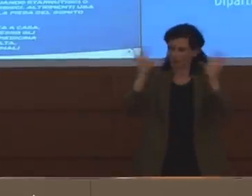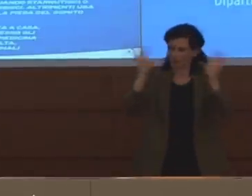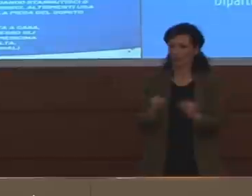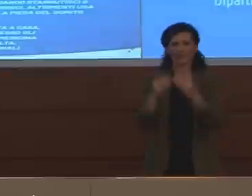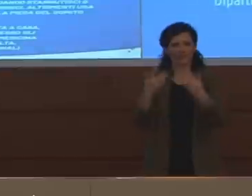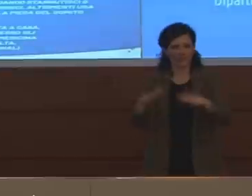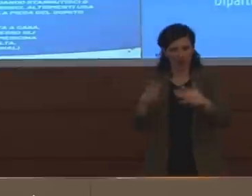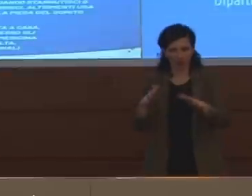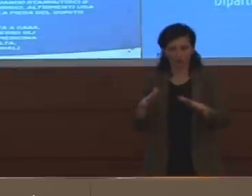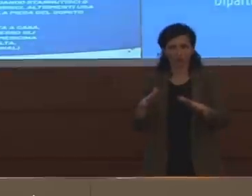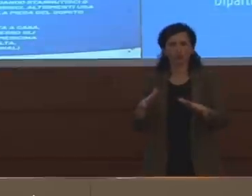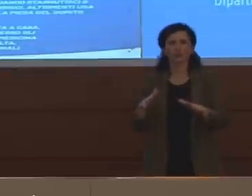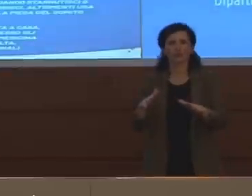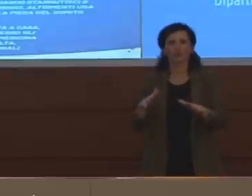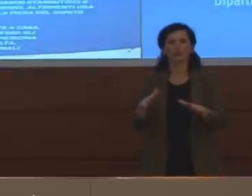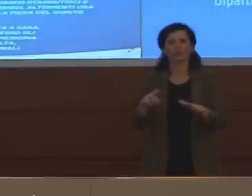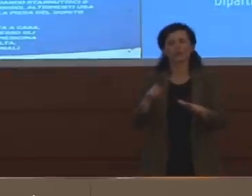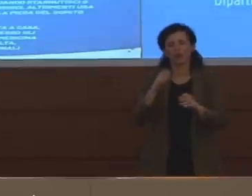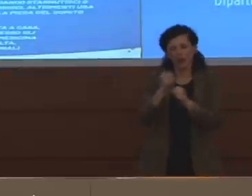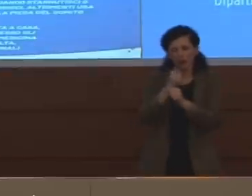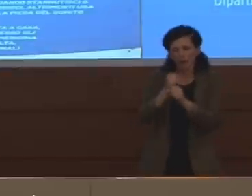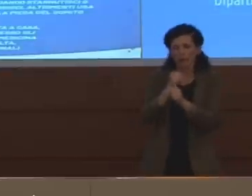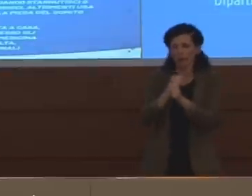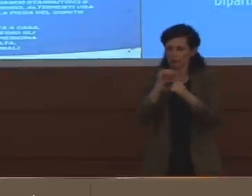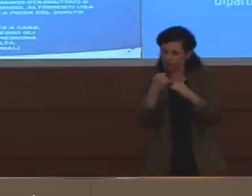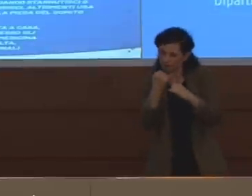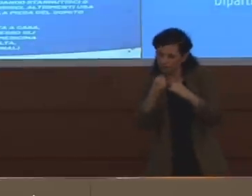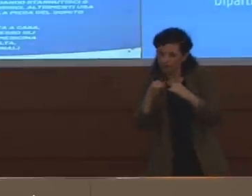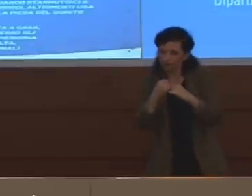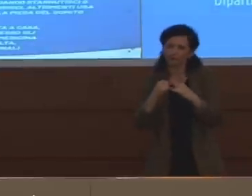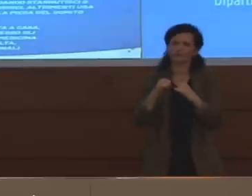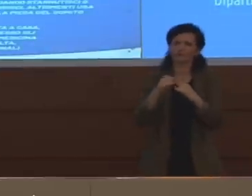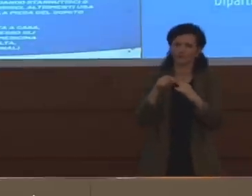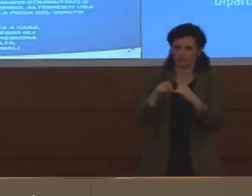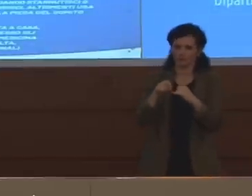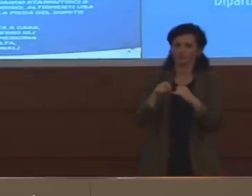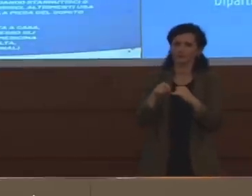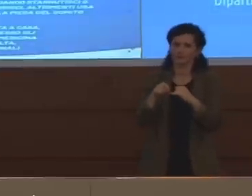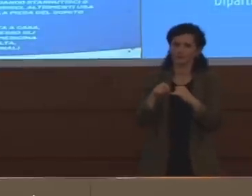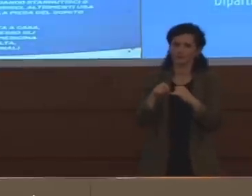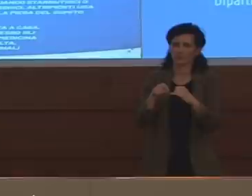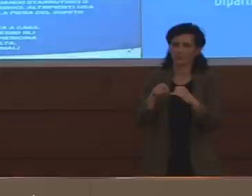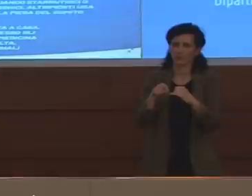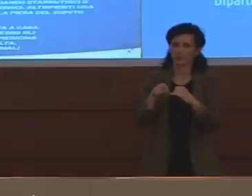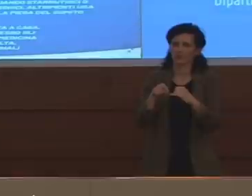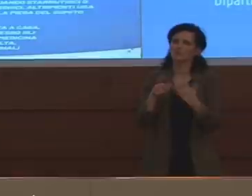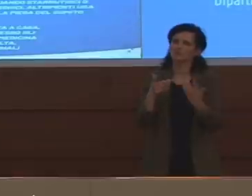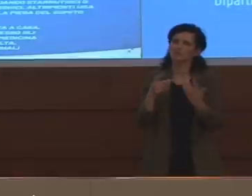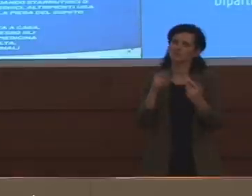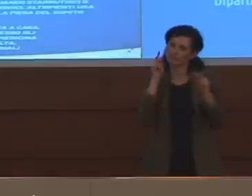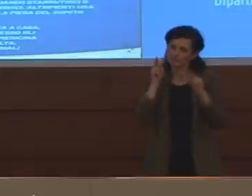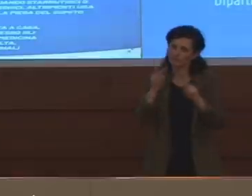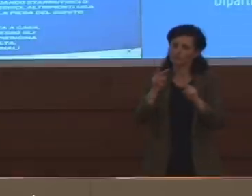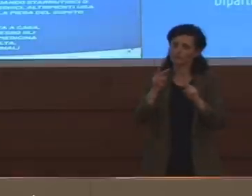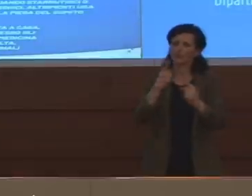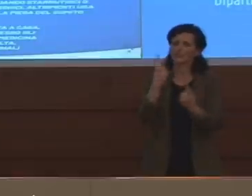minuzioso, in cui si prendono in considerazione tantissime variabili, da